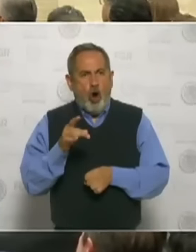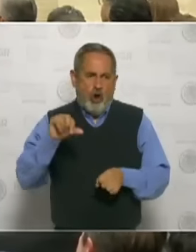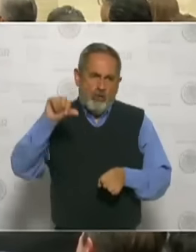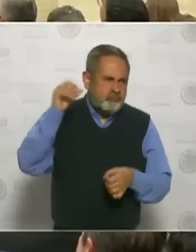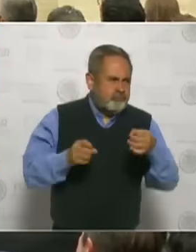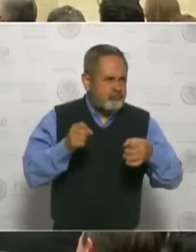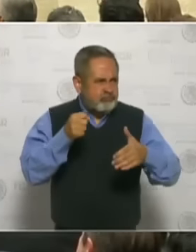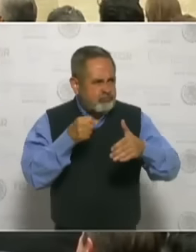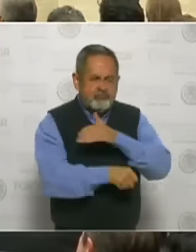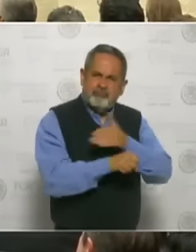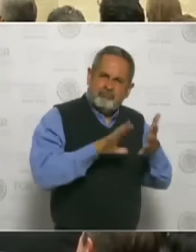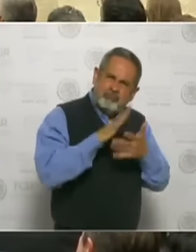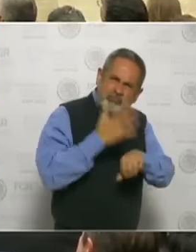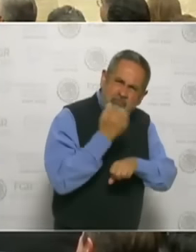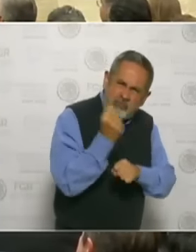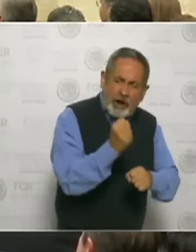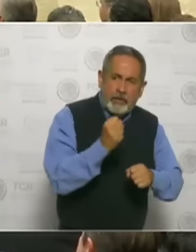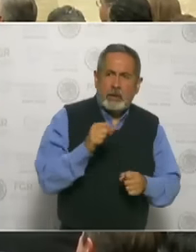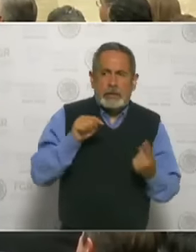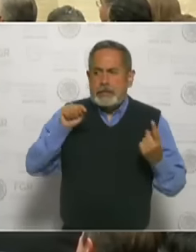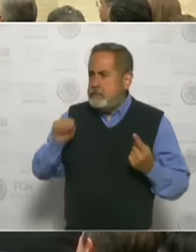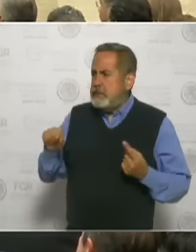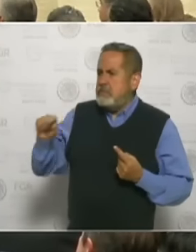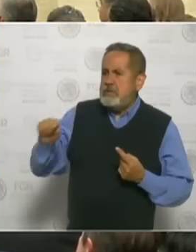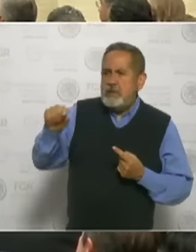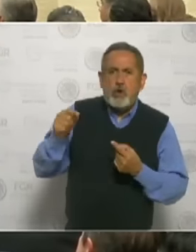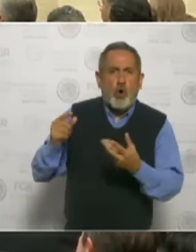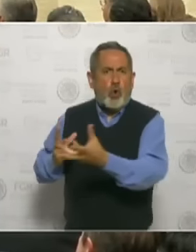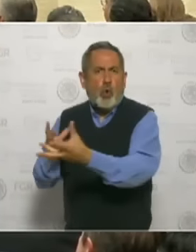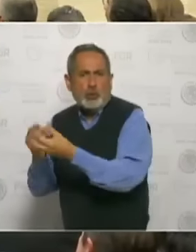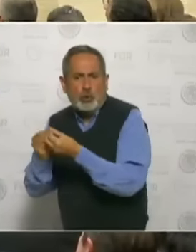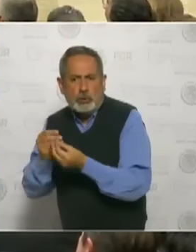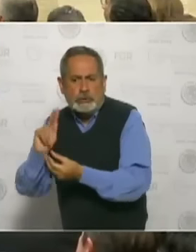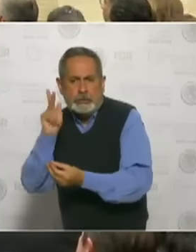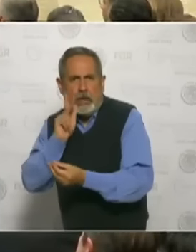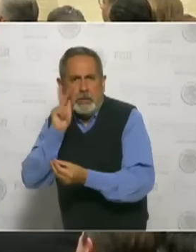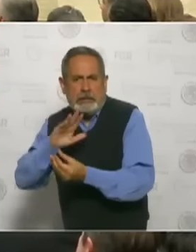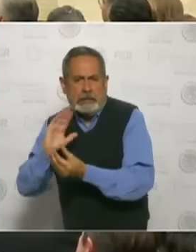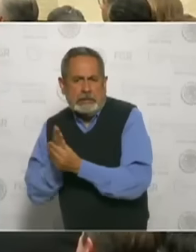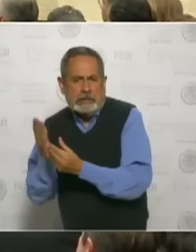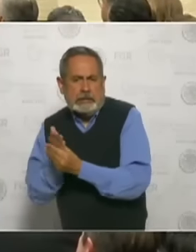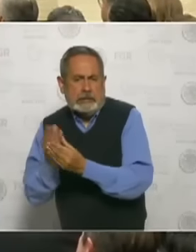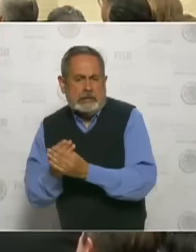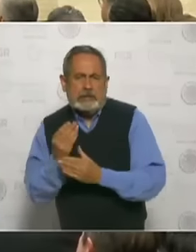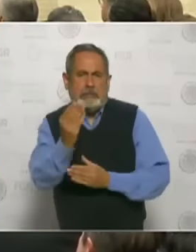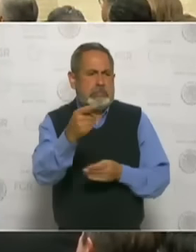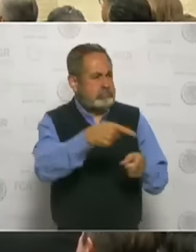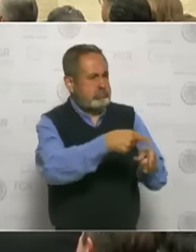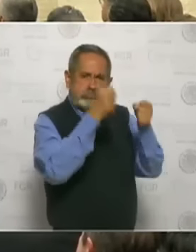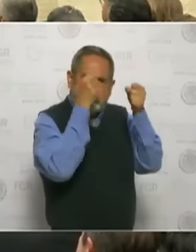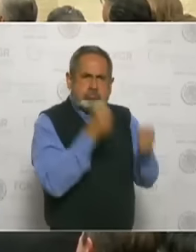intervención multidisciplinaria e integral. La erradicación de la violencia sistémica contra